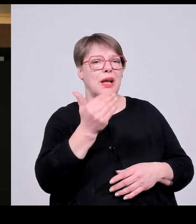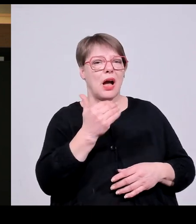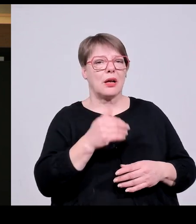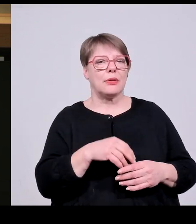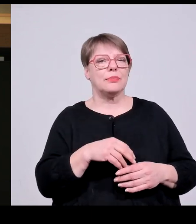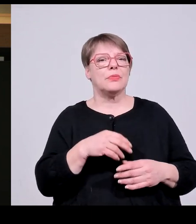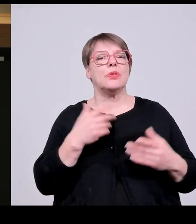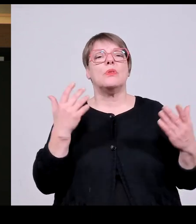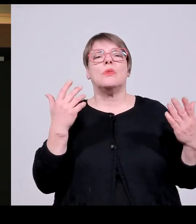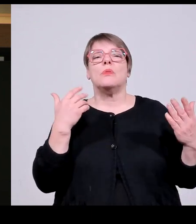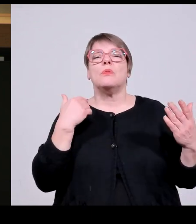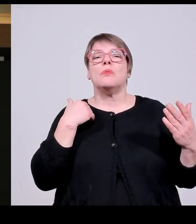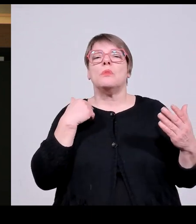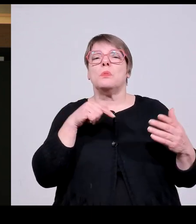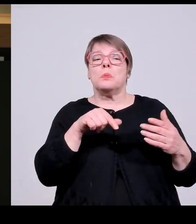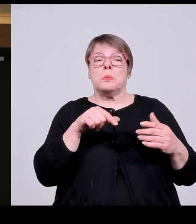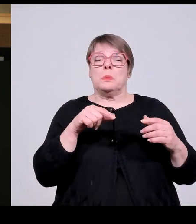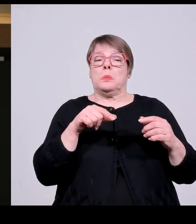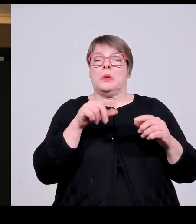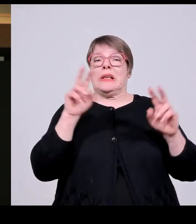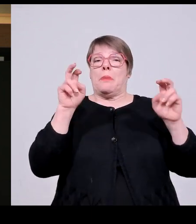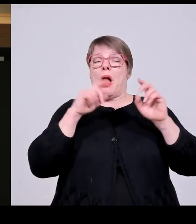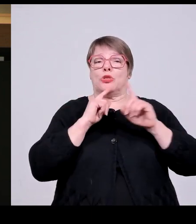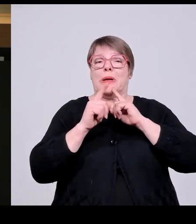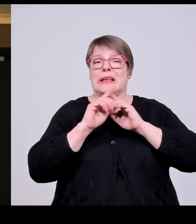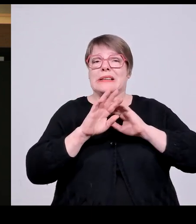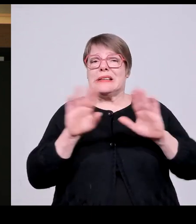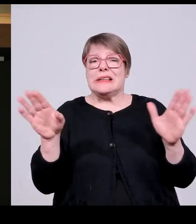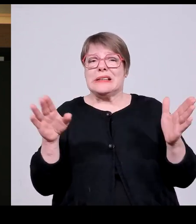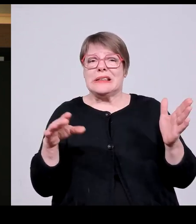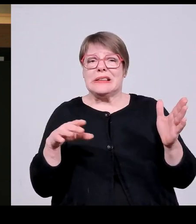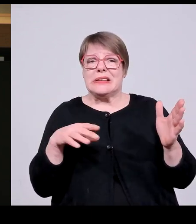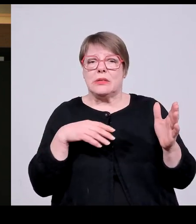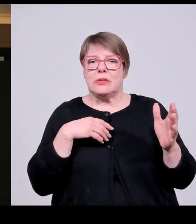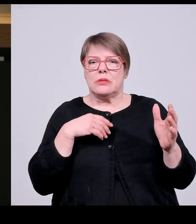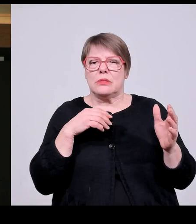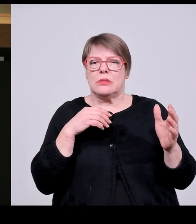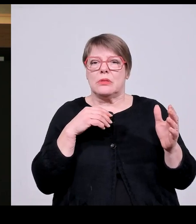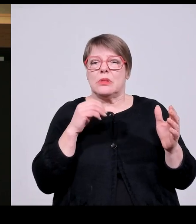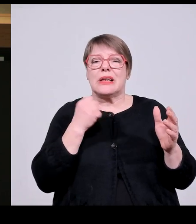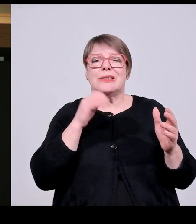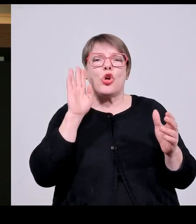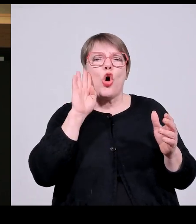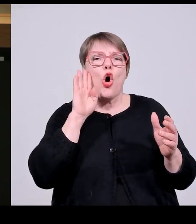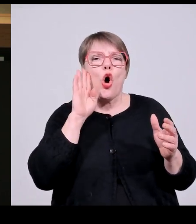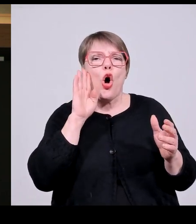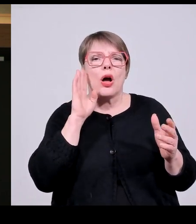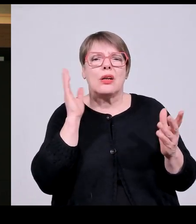Sie sind drüben wie pawlowsche Hunde. Man braucht nur einmal zu klingeln und dann kommt schon irgendwas.